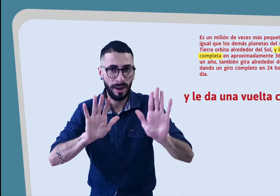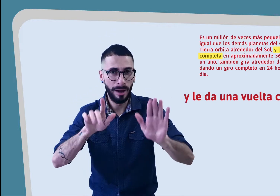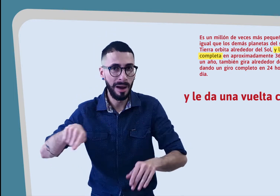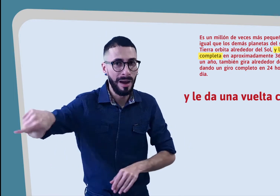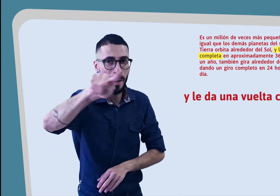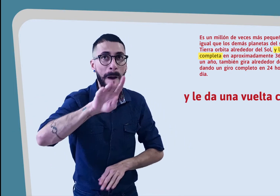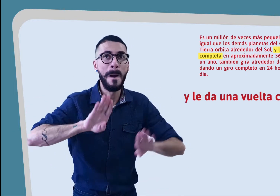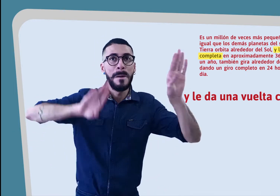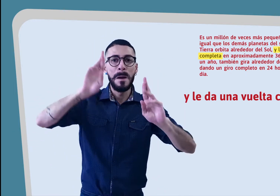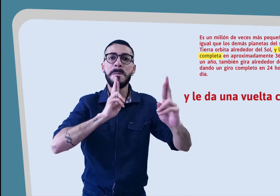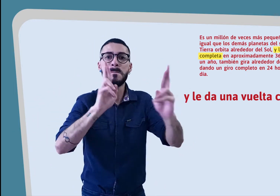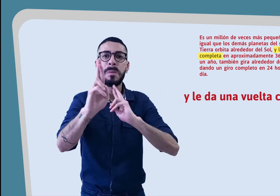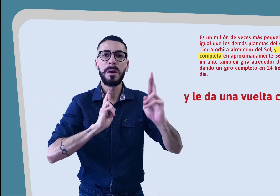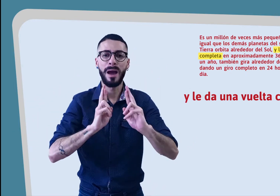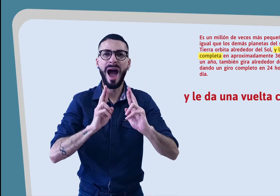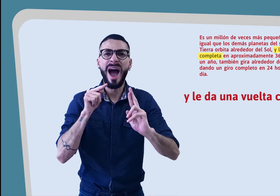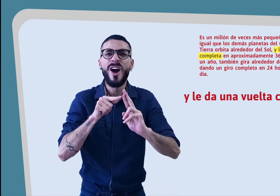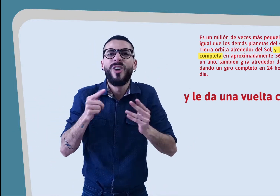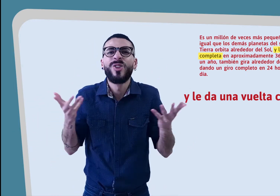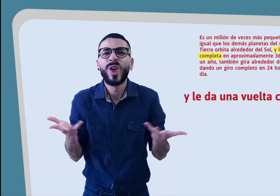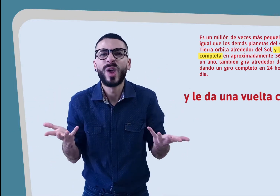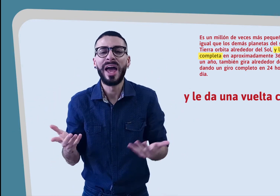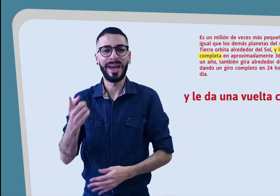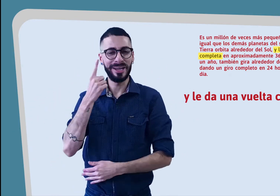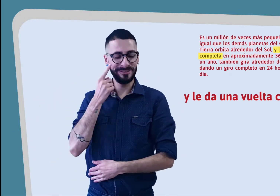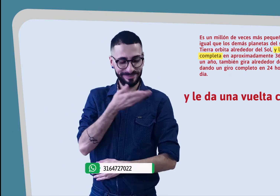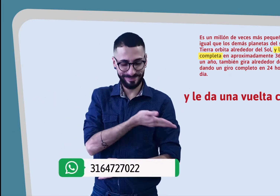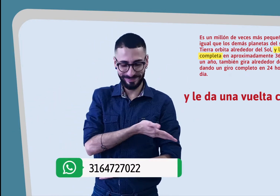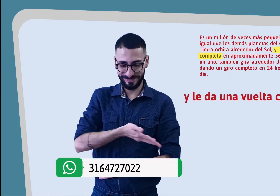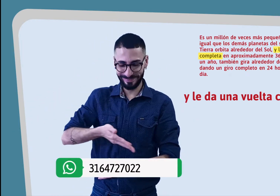Esperen, envíen sus respuestas a este número de WhatsApp: 3164727022